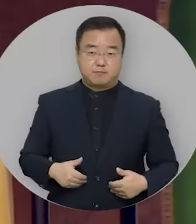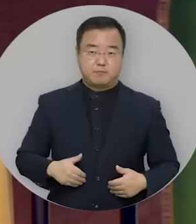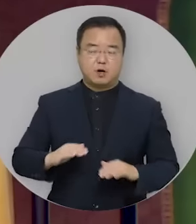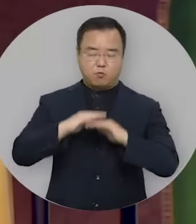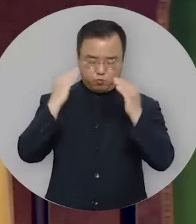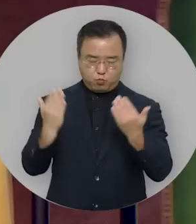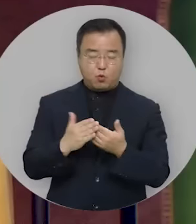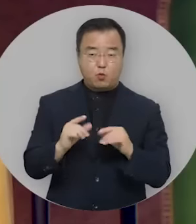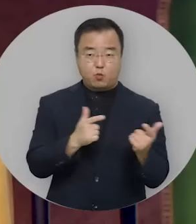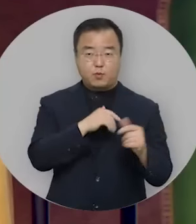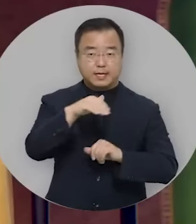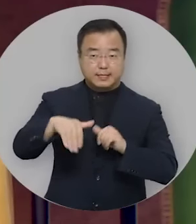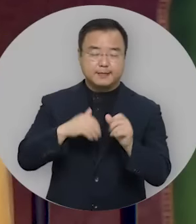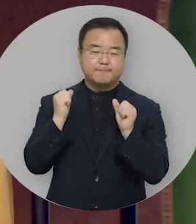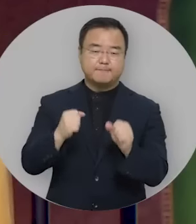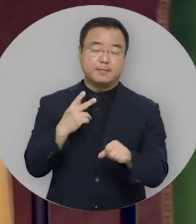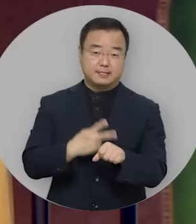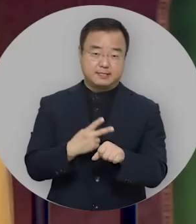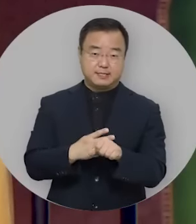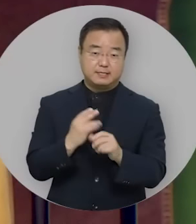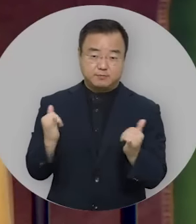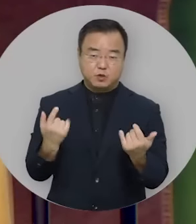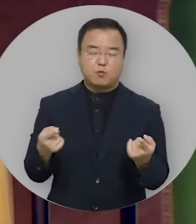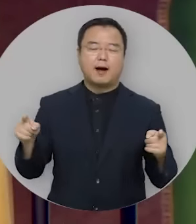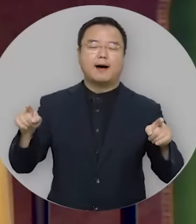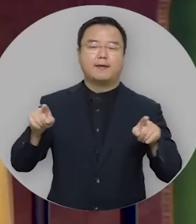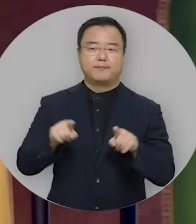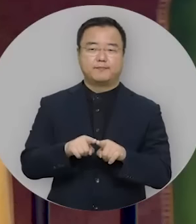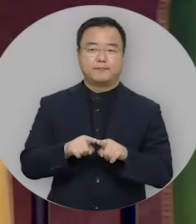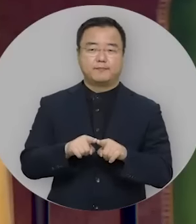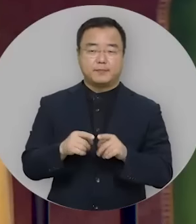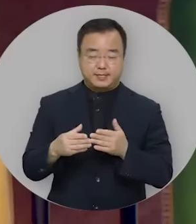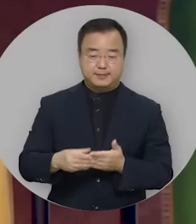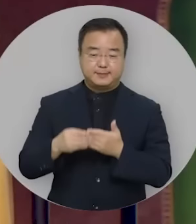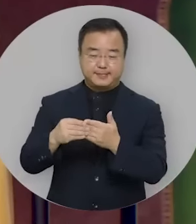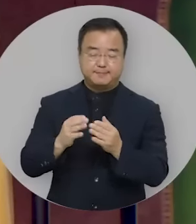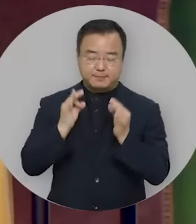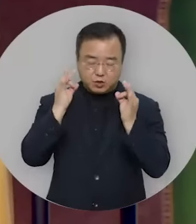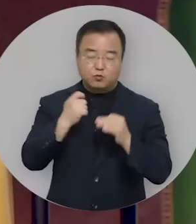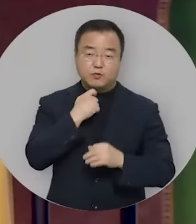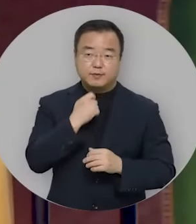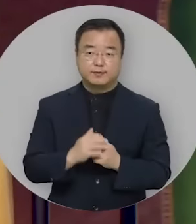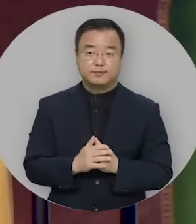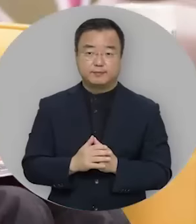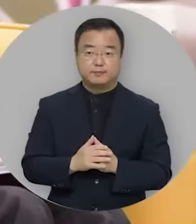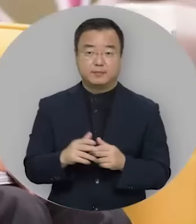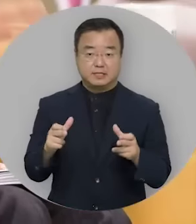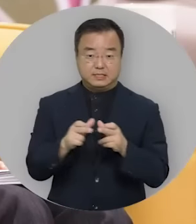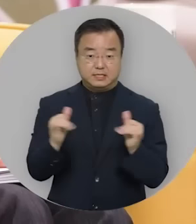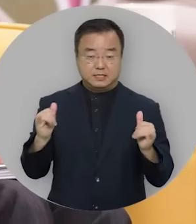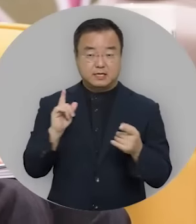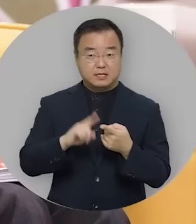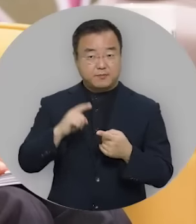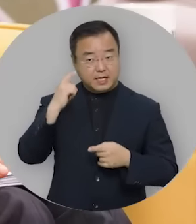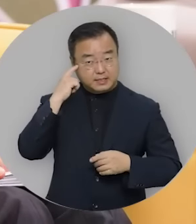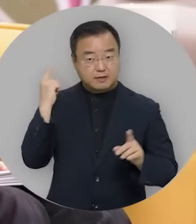이 모든 것들을 우리 현장에 계신 선생님들과 함께 이끌어 가도록 노력하겠습니다. 장애인에 대한 인식 개선이